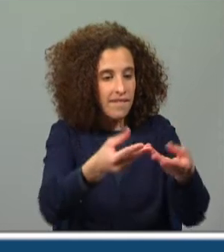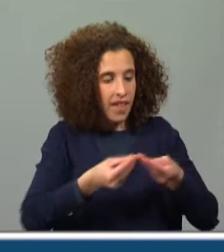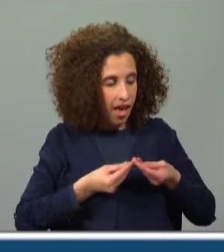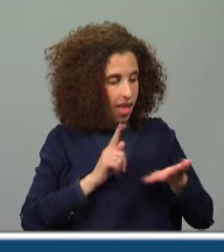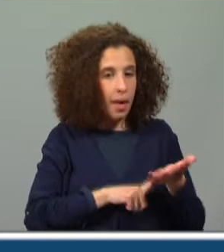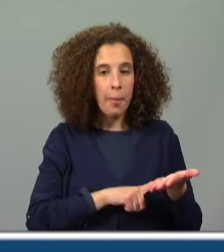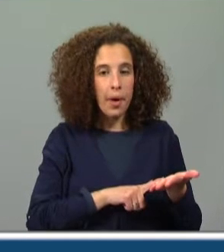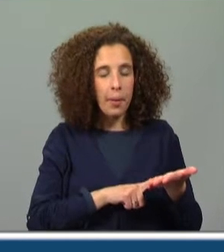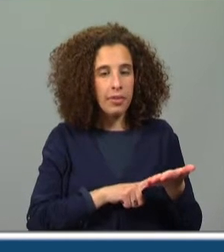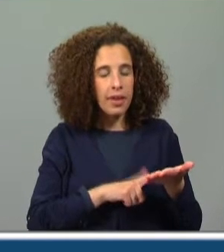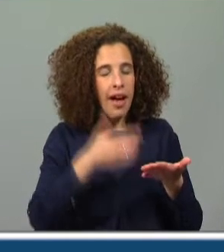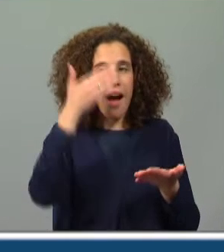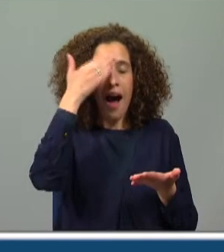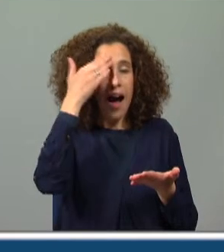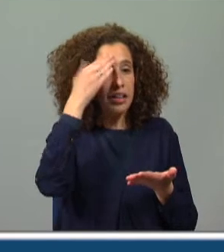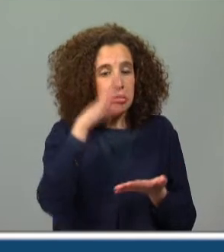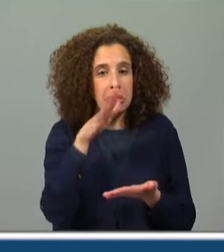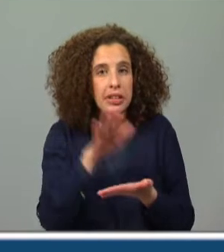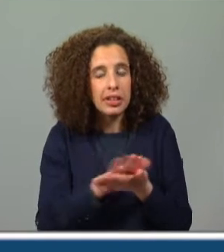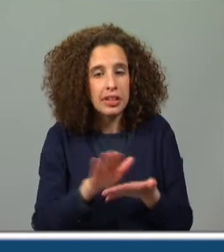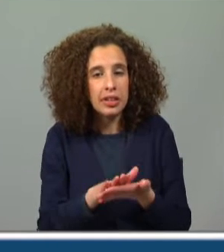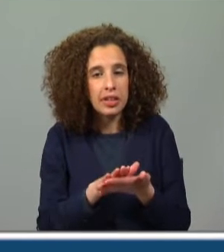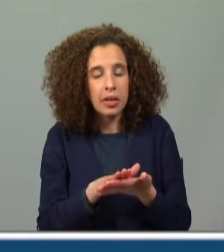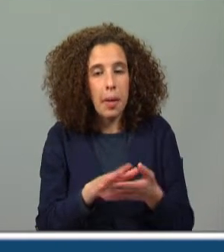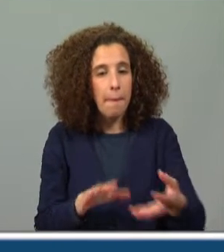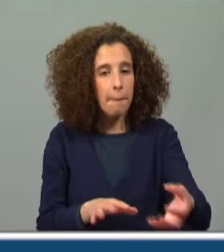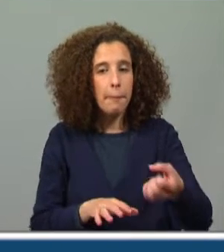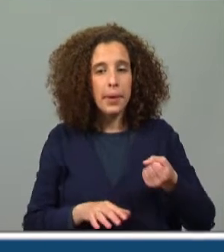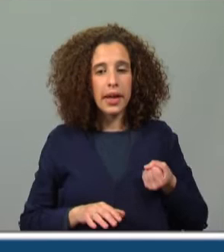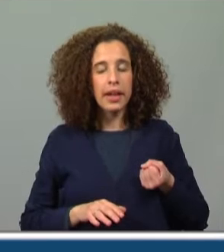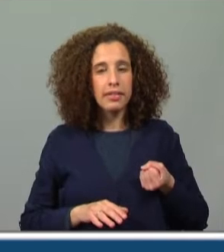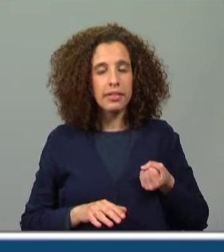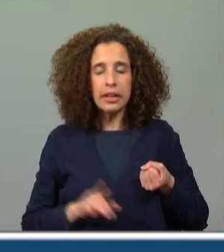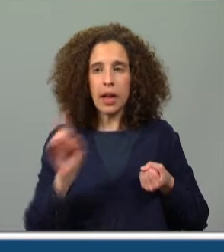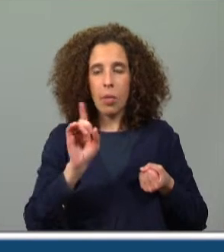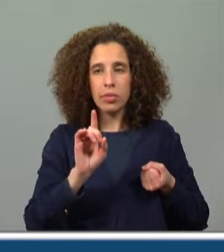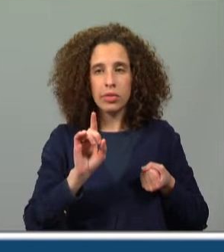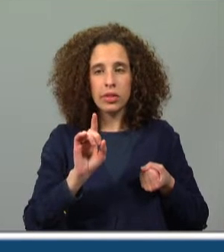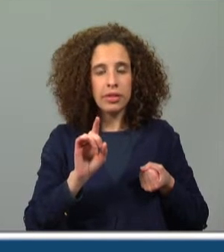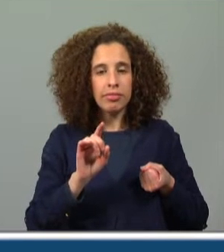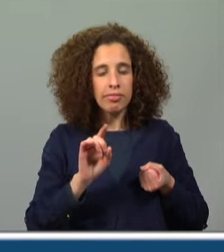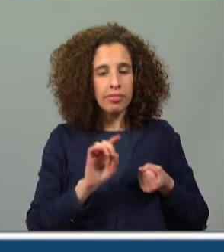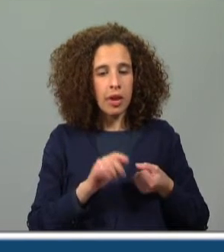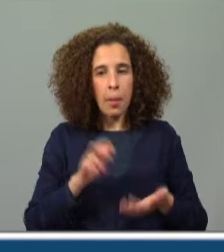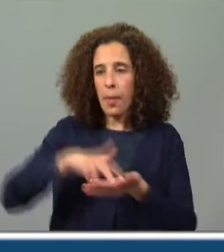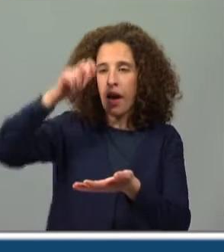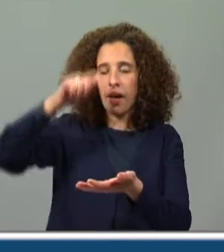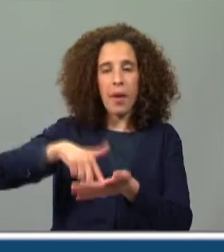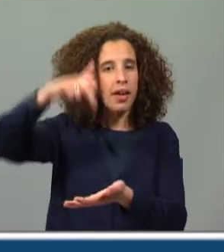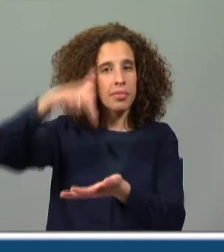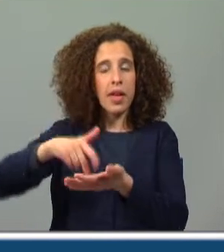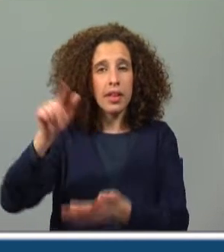acho que eu não disse nada peguei o livro não não saí pulando como sempre 我不認為我說了什麼我拿走了書我沒有像往常一樣跳